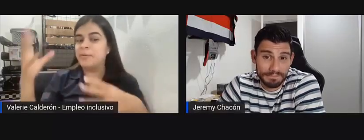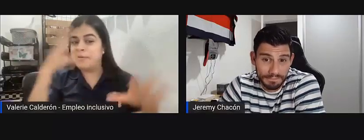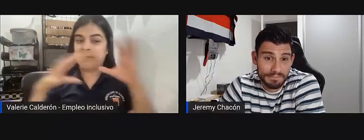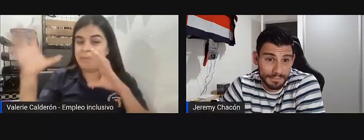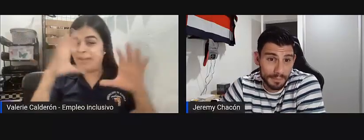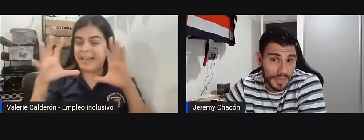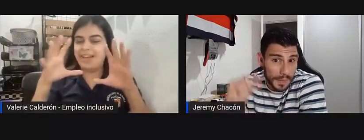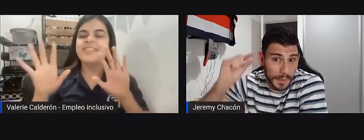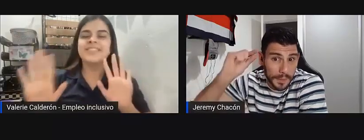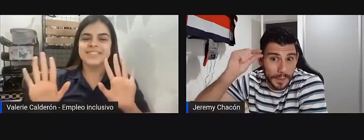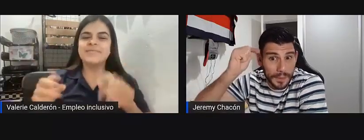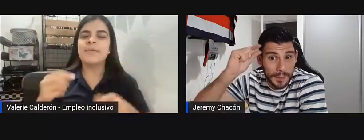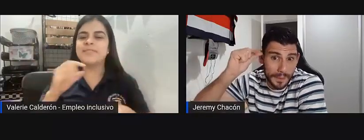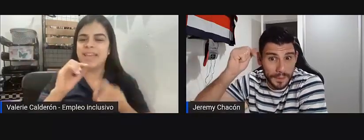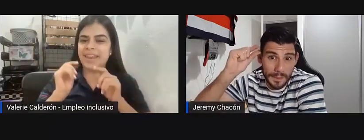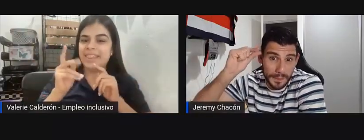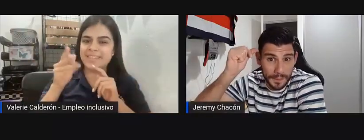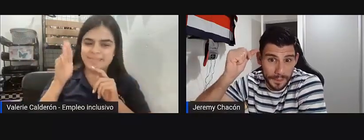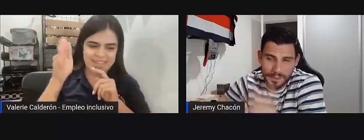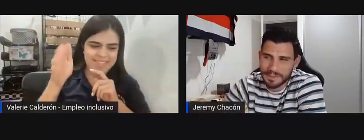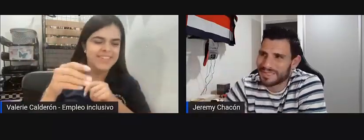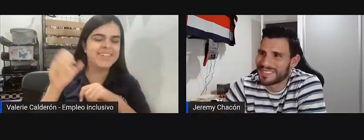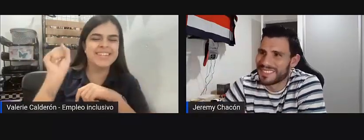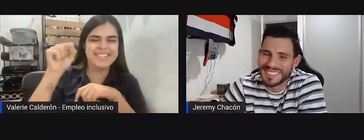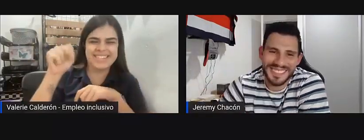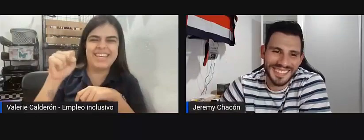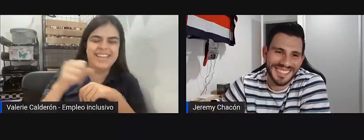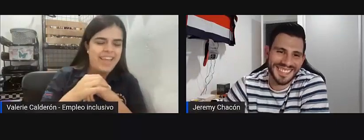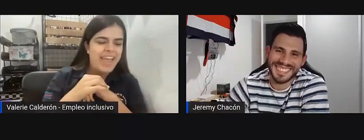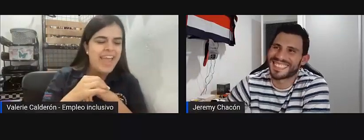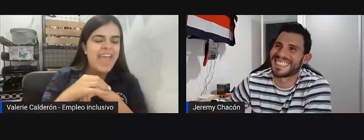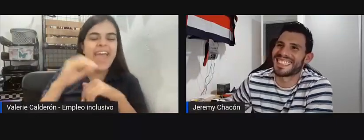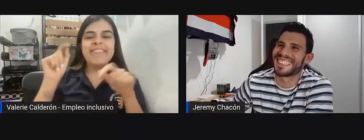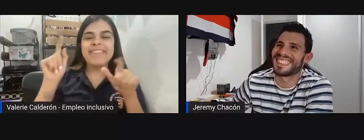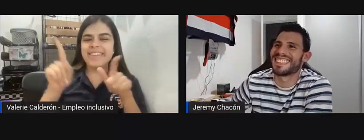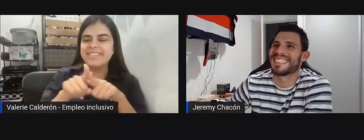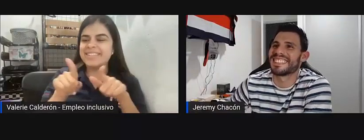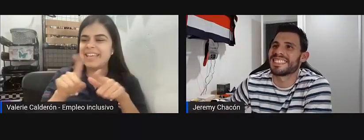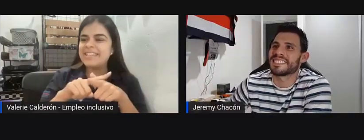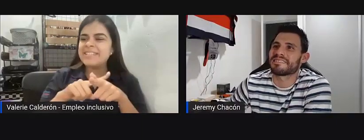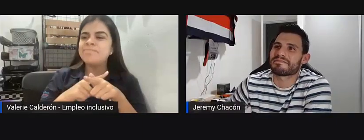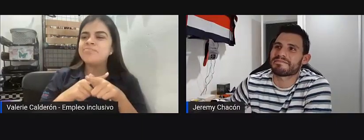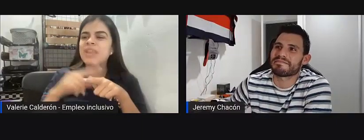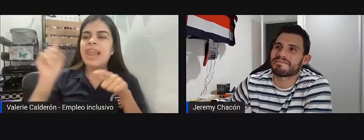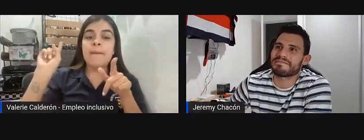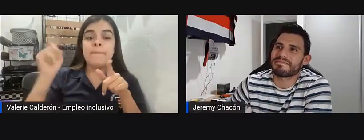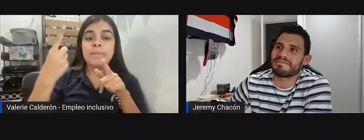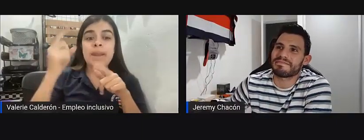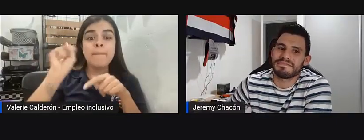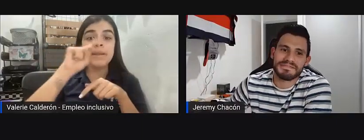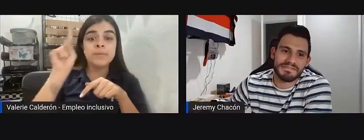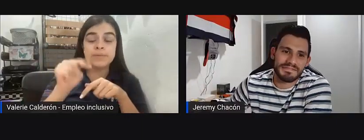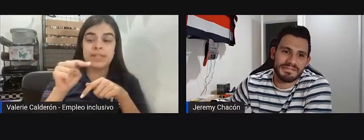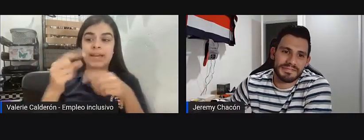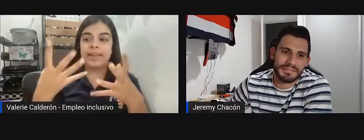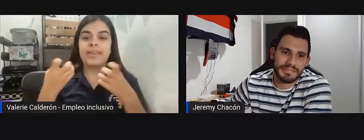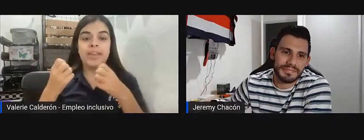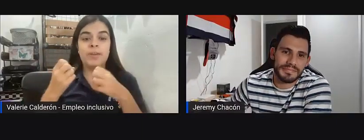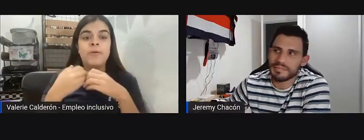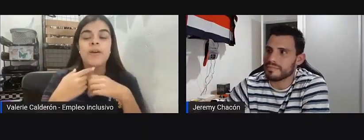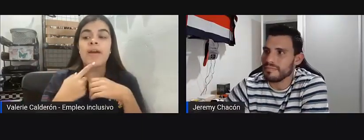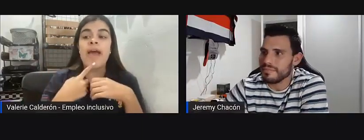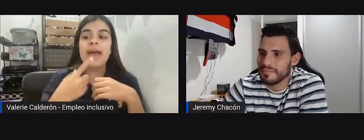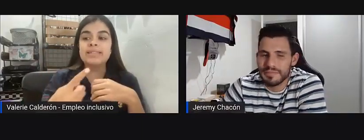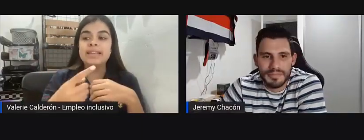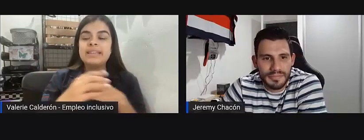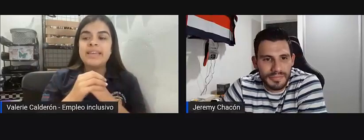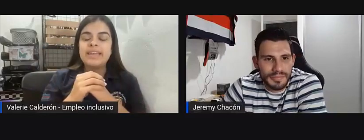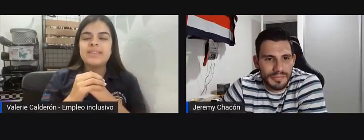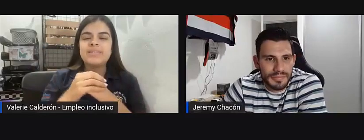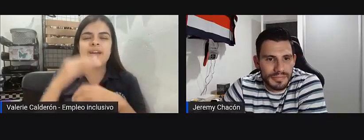es como complicado Entonces vamos a ir despacio Sí entonces la primera pregunta que quiero hacerte es